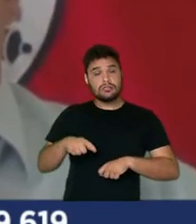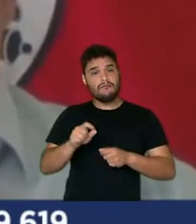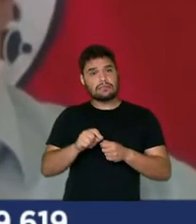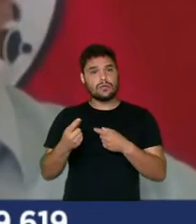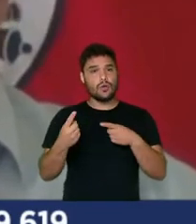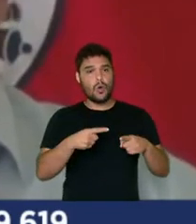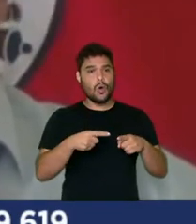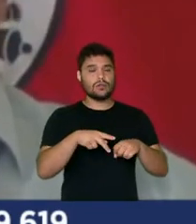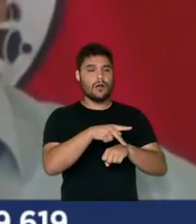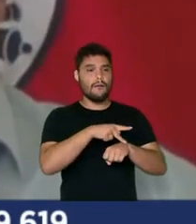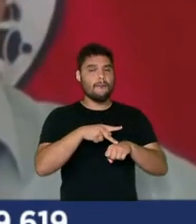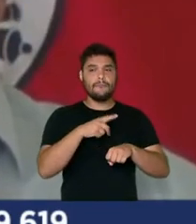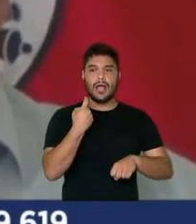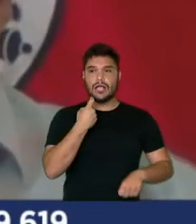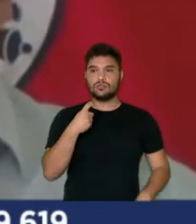RÚSSIA ESTÁ FAZENDO CONTRA A UCRÂNIA. MEU PROTESTO CONTRA